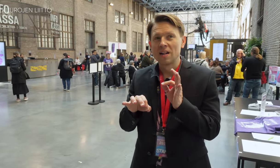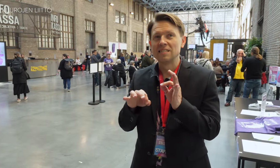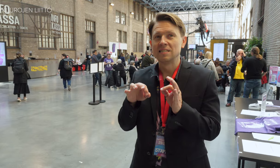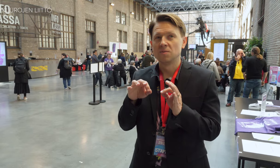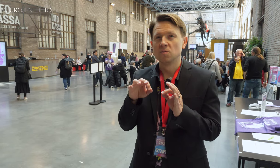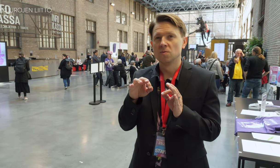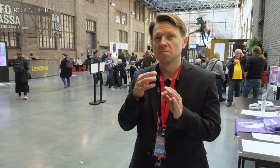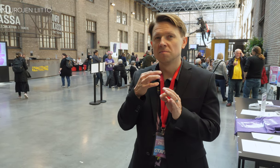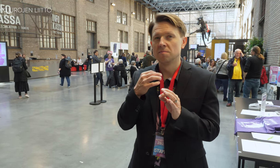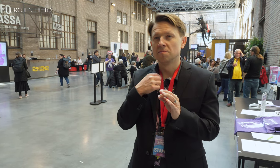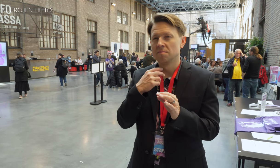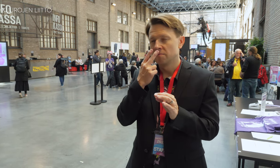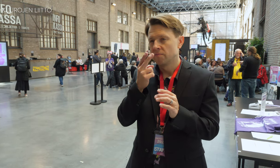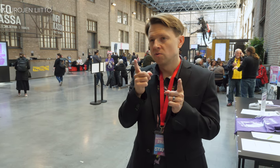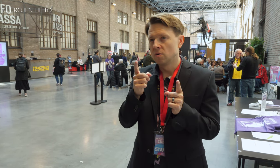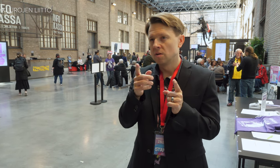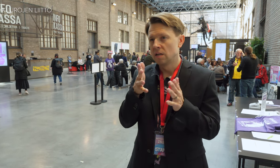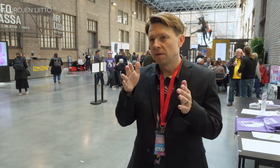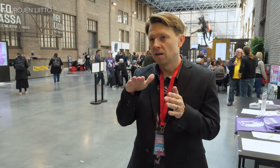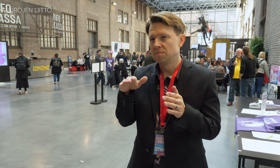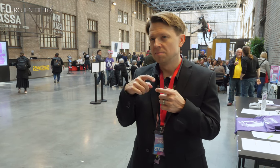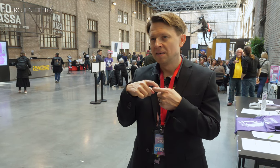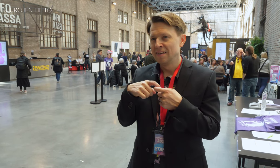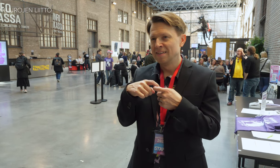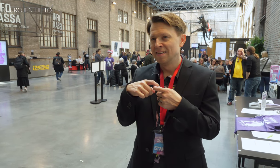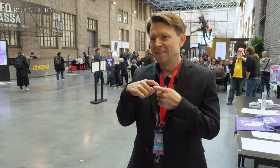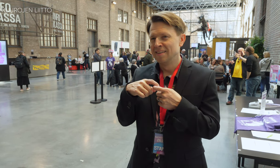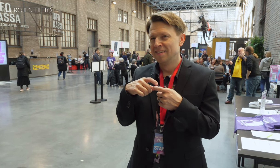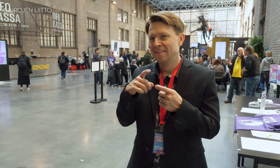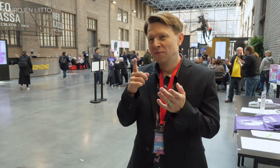Onnistumisena näen sen, että lapsiperheitä on ehkä hieman enemmän.